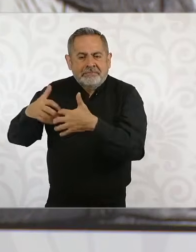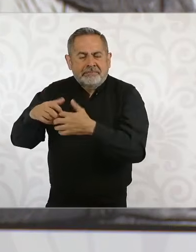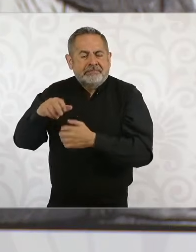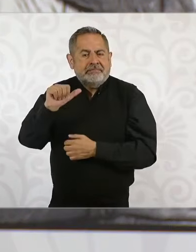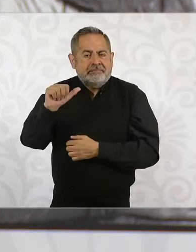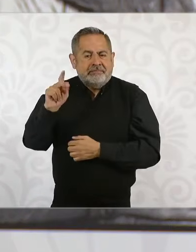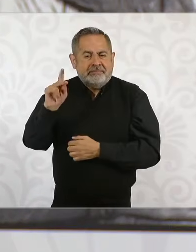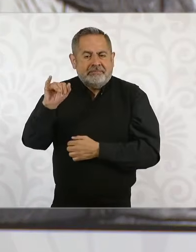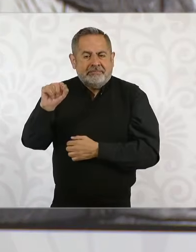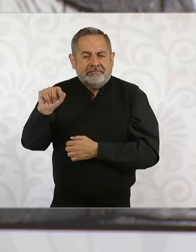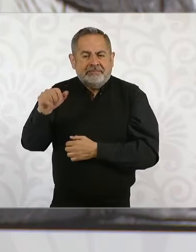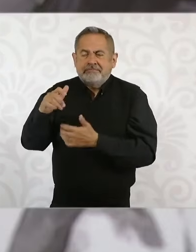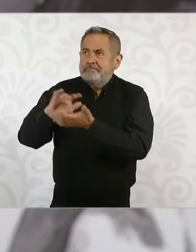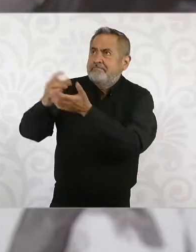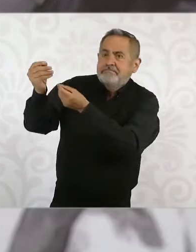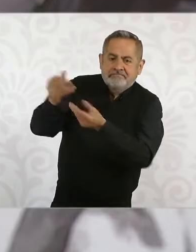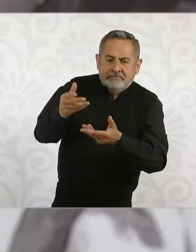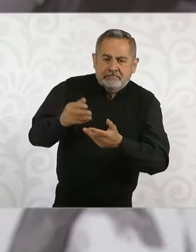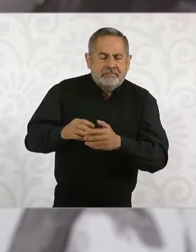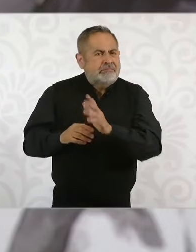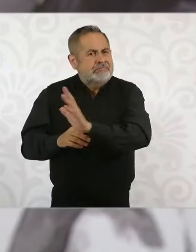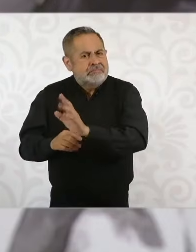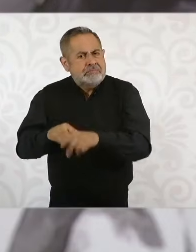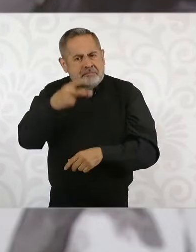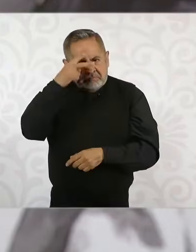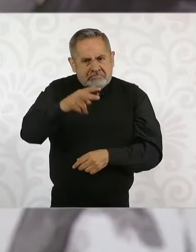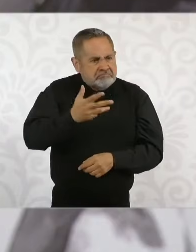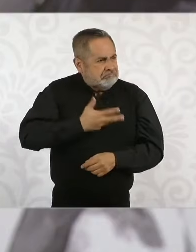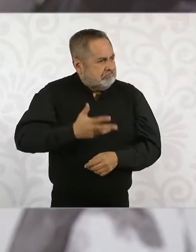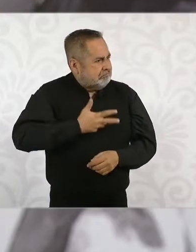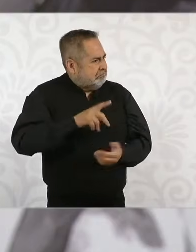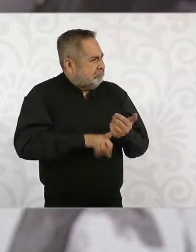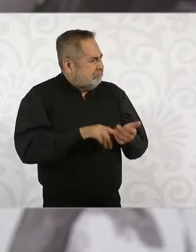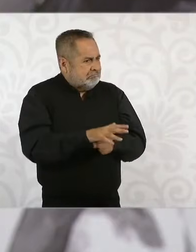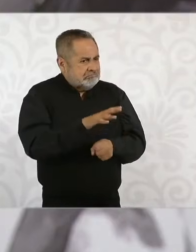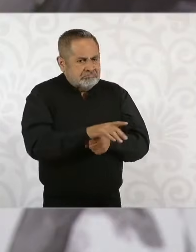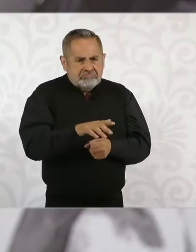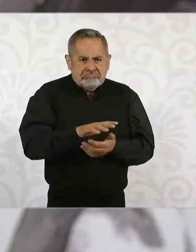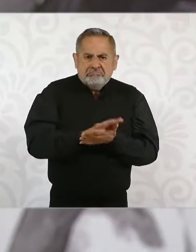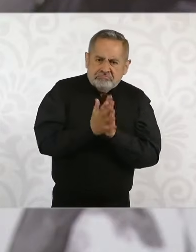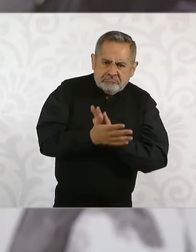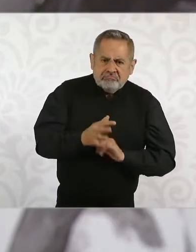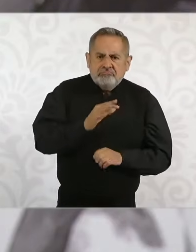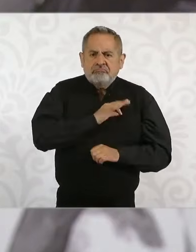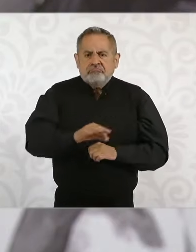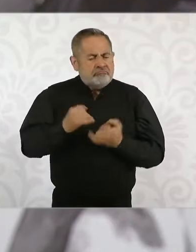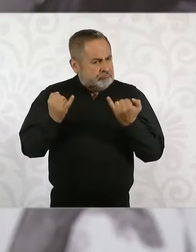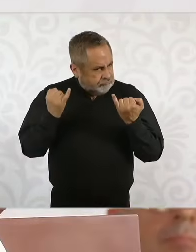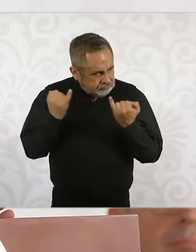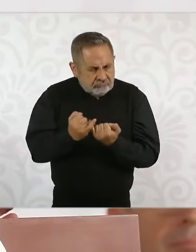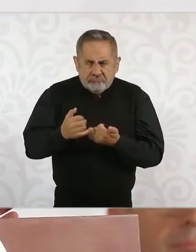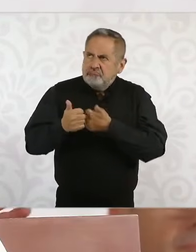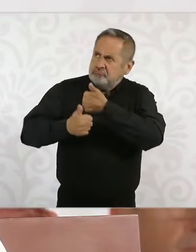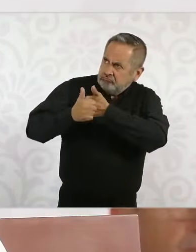materia prima. México tiene todo lo necesario para poder convertirse en un jugador muy particular